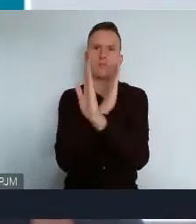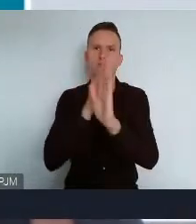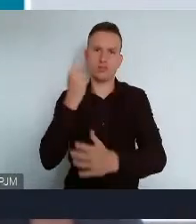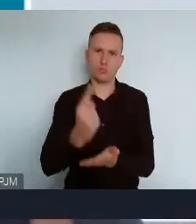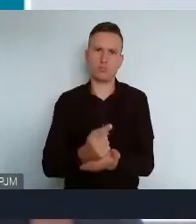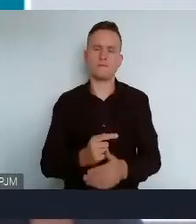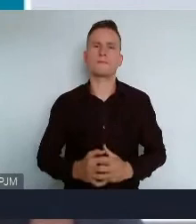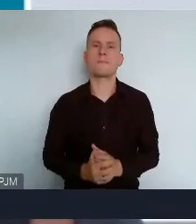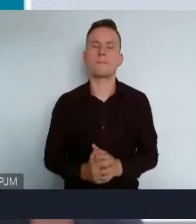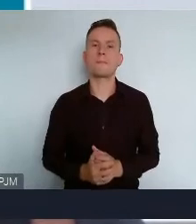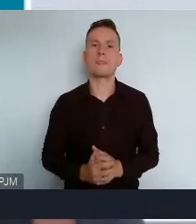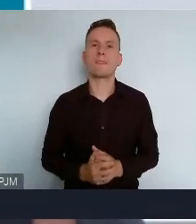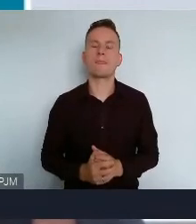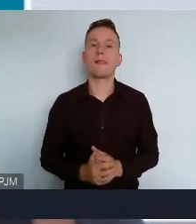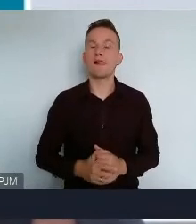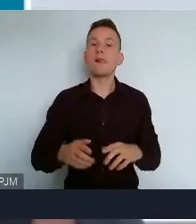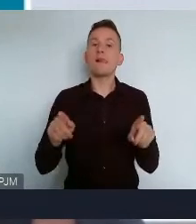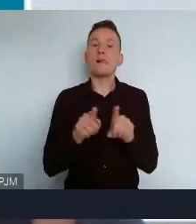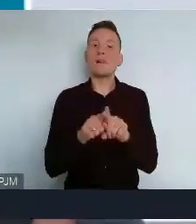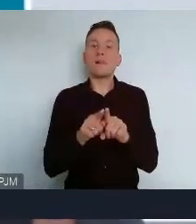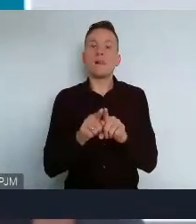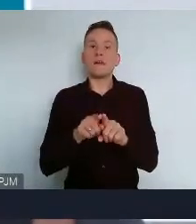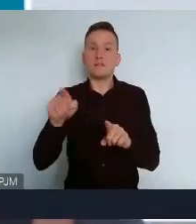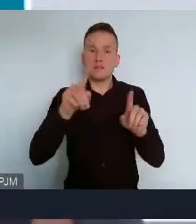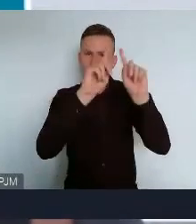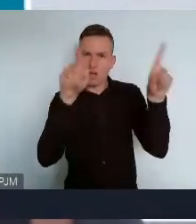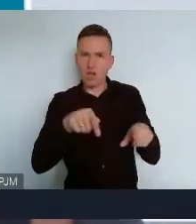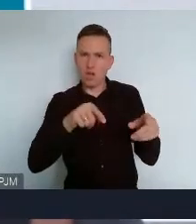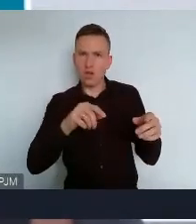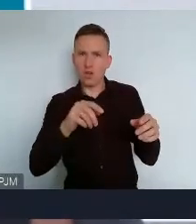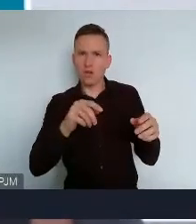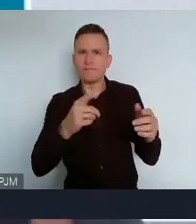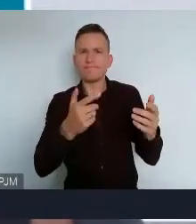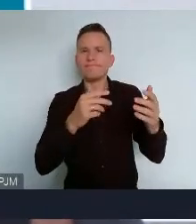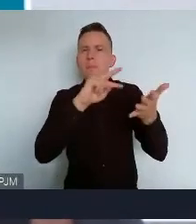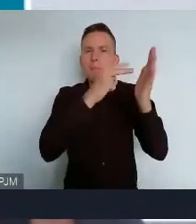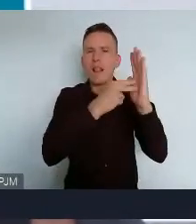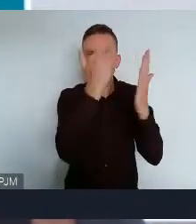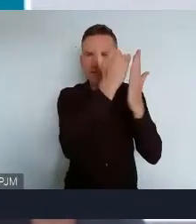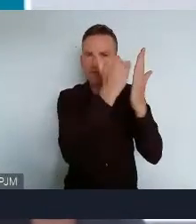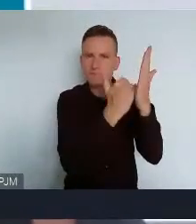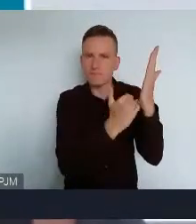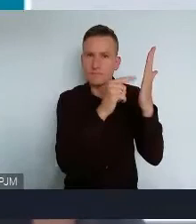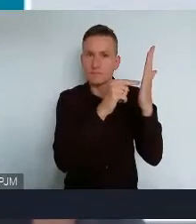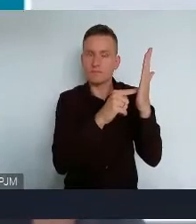Do tego Climate City Contract zostanie oczywiście dopasowany konkretny plan inwestycyjny,